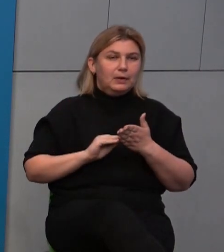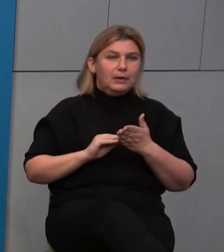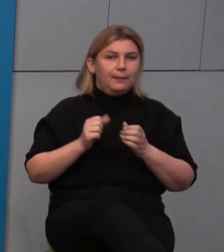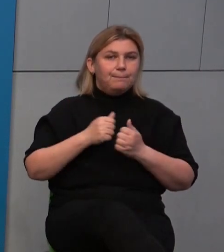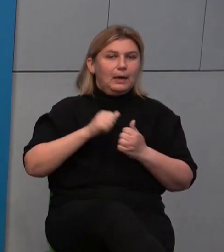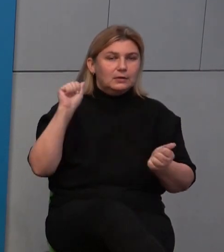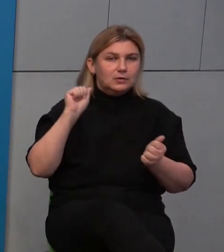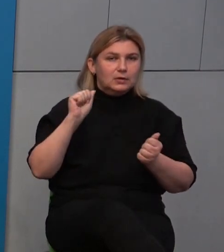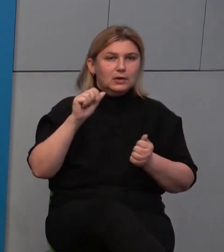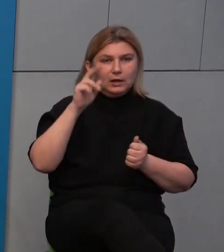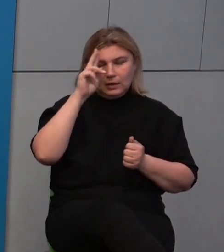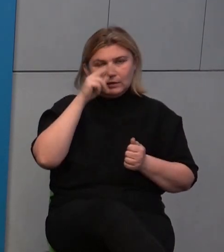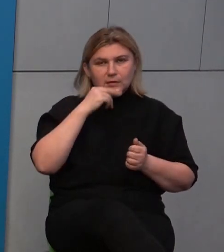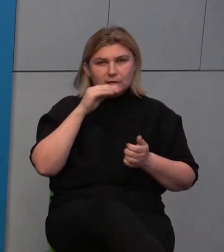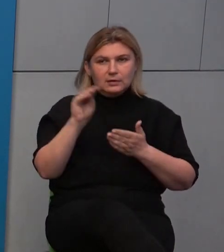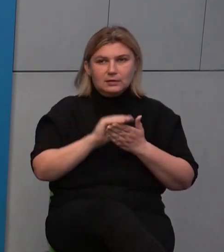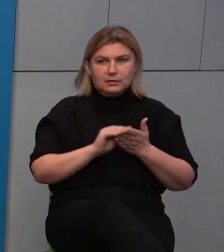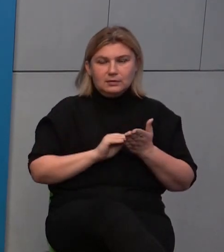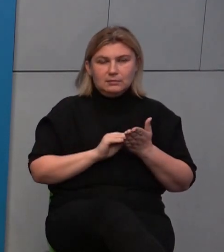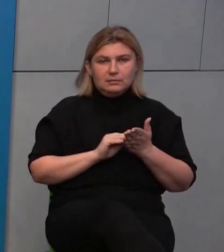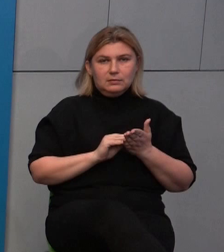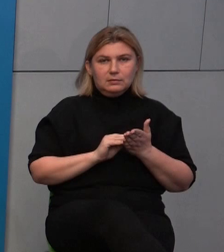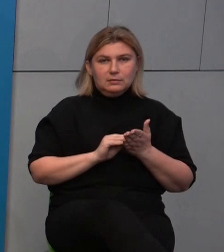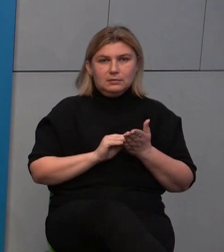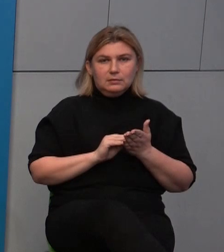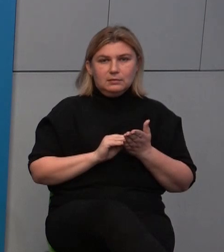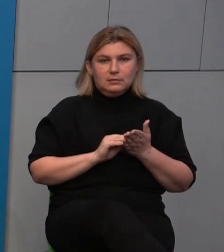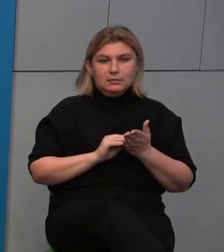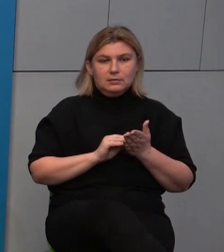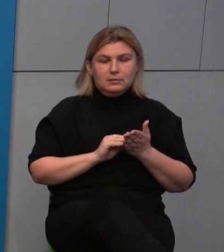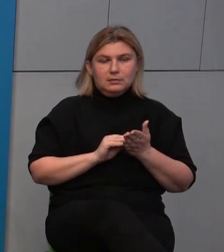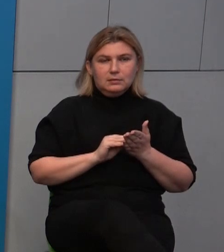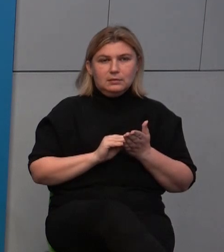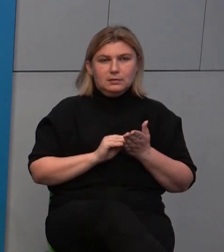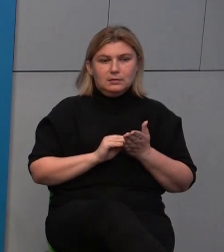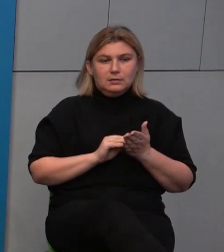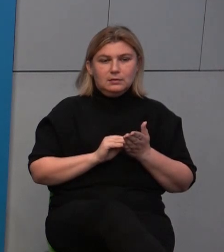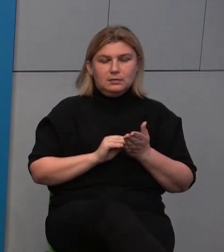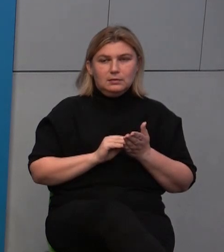Jak mu tata napisał zupełnie od zera.